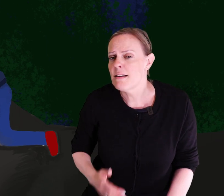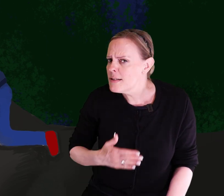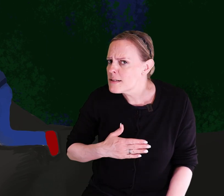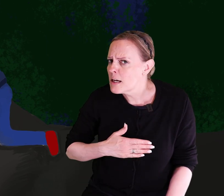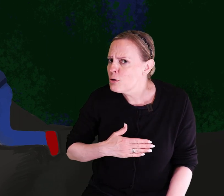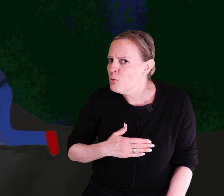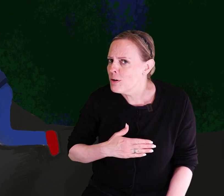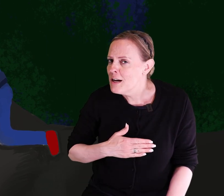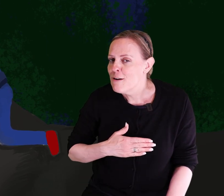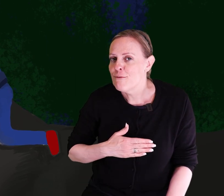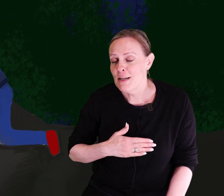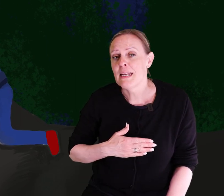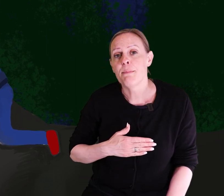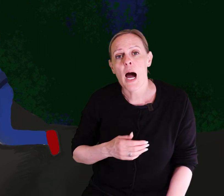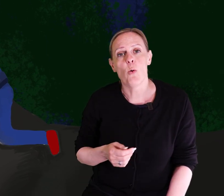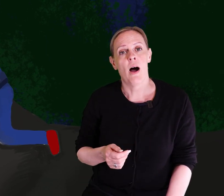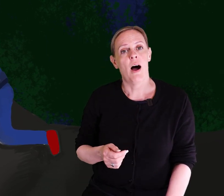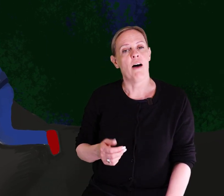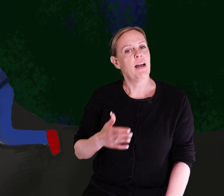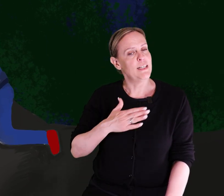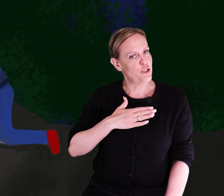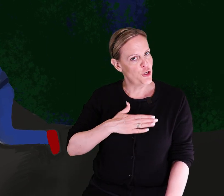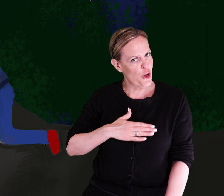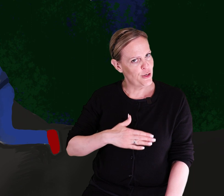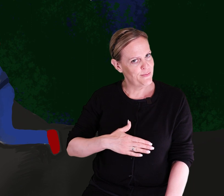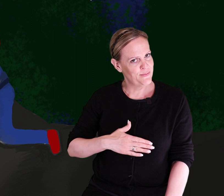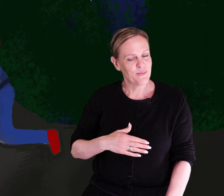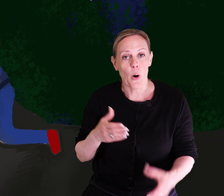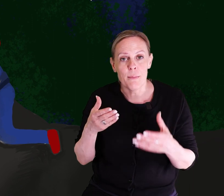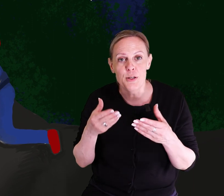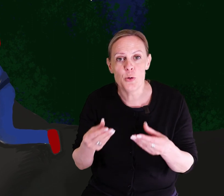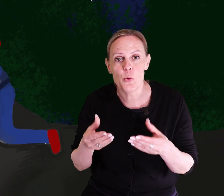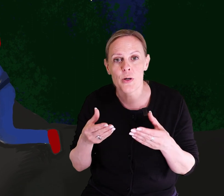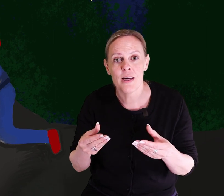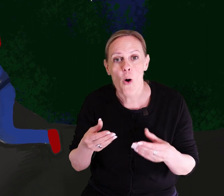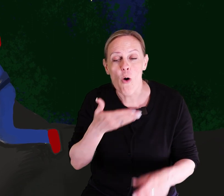det är ganska tur för att lilla Mjau har väldigt skön och mjuk